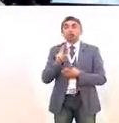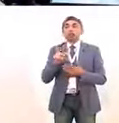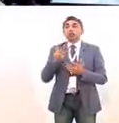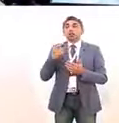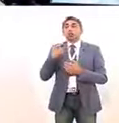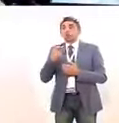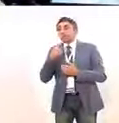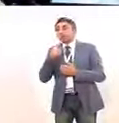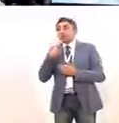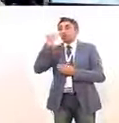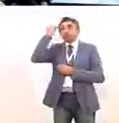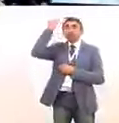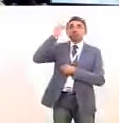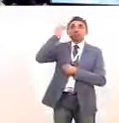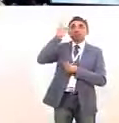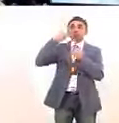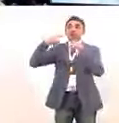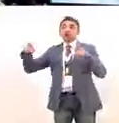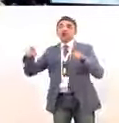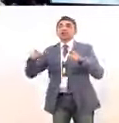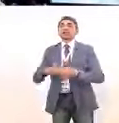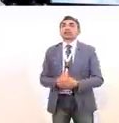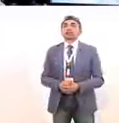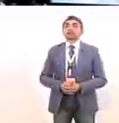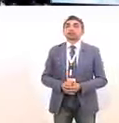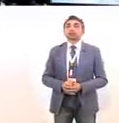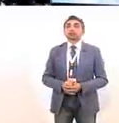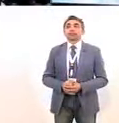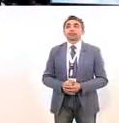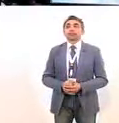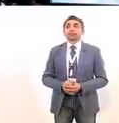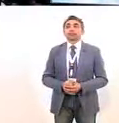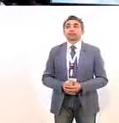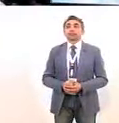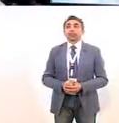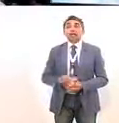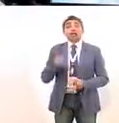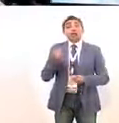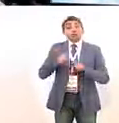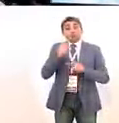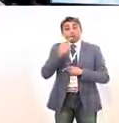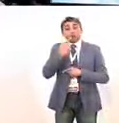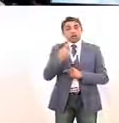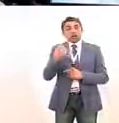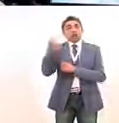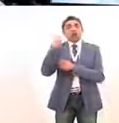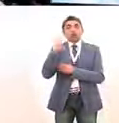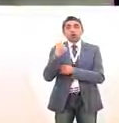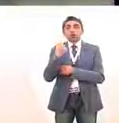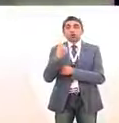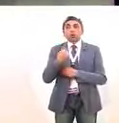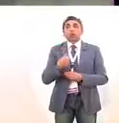possa avere un’opinione diversa. E lo voglio dire con grandissima forza: quando vediamo